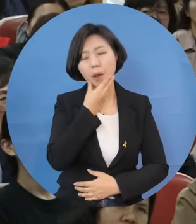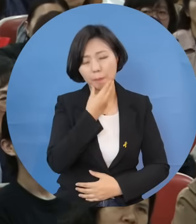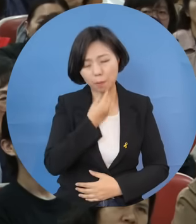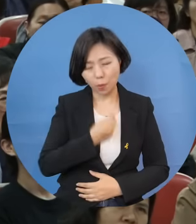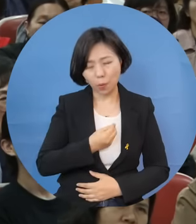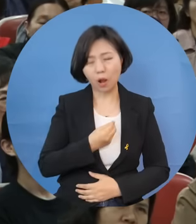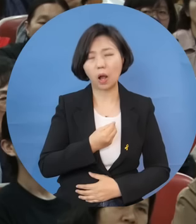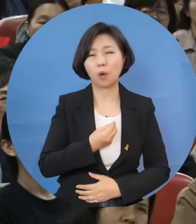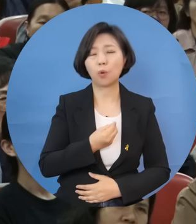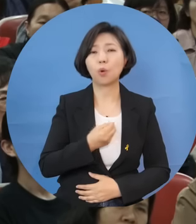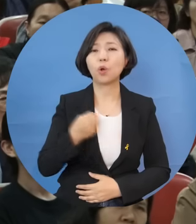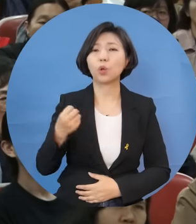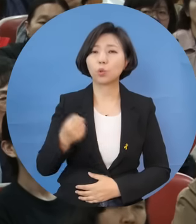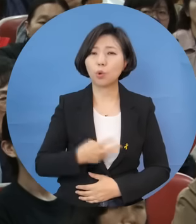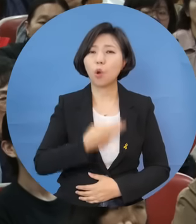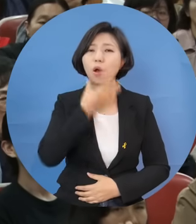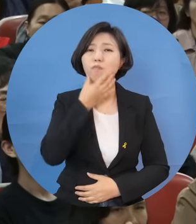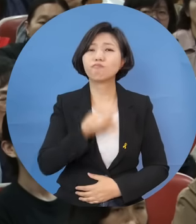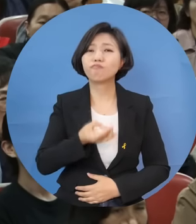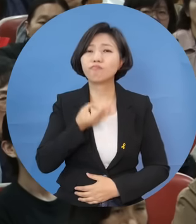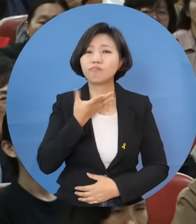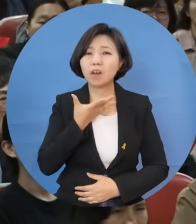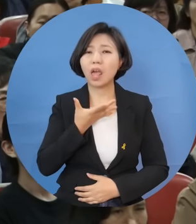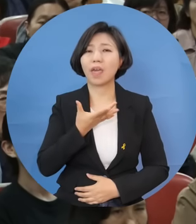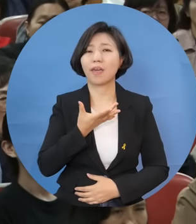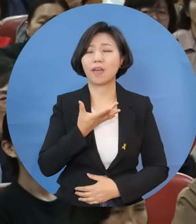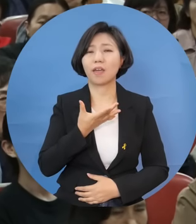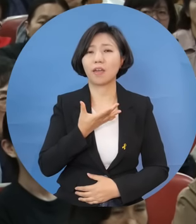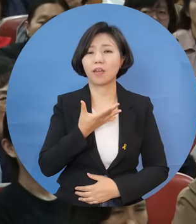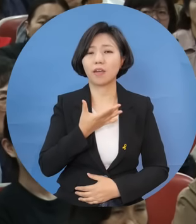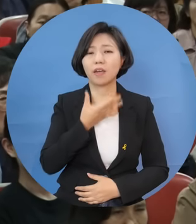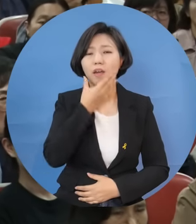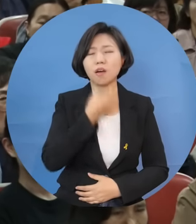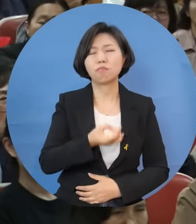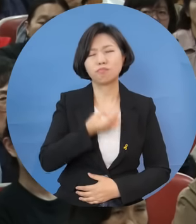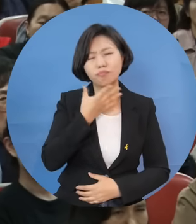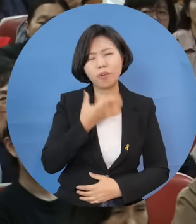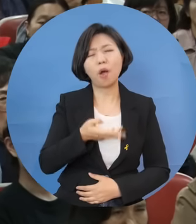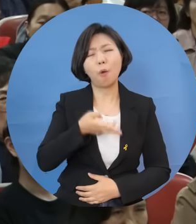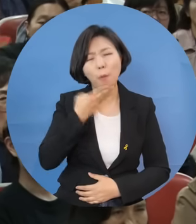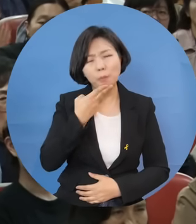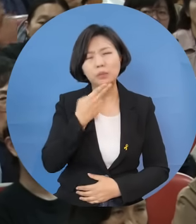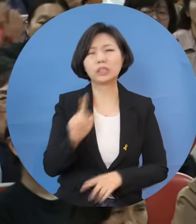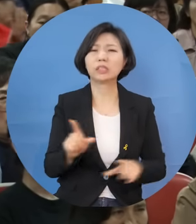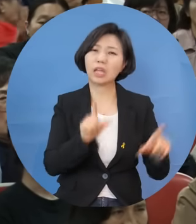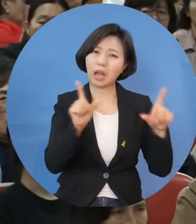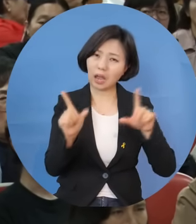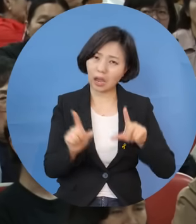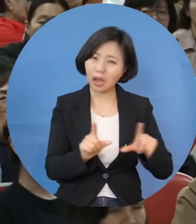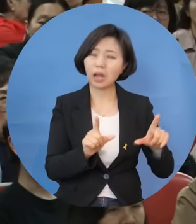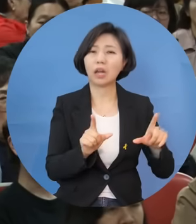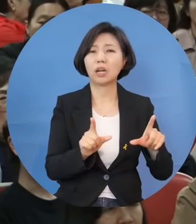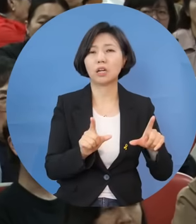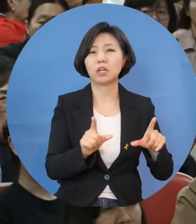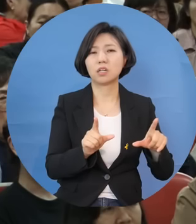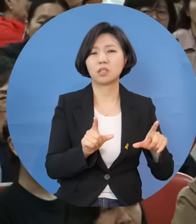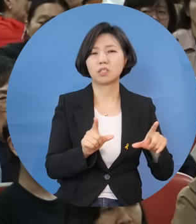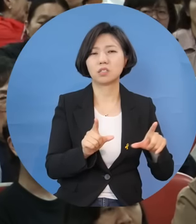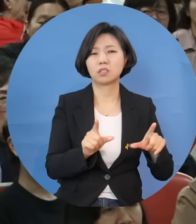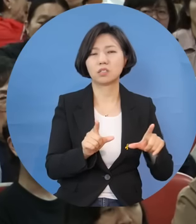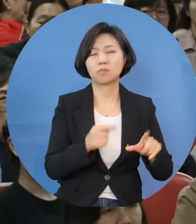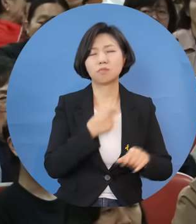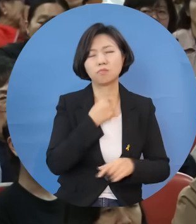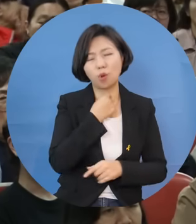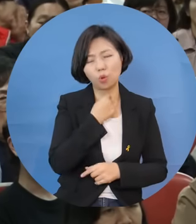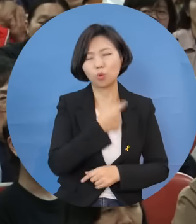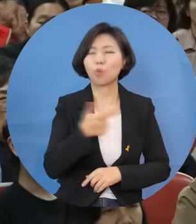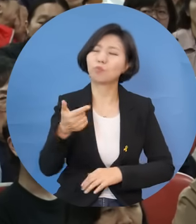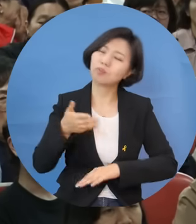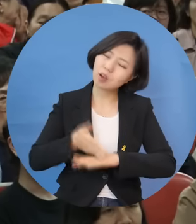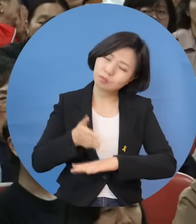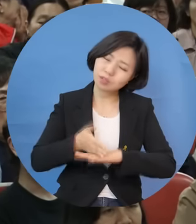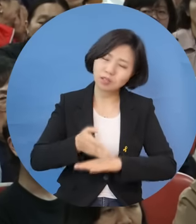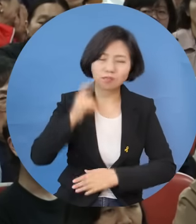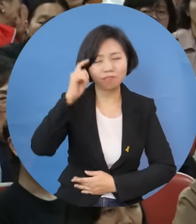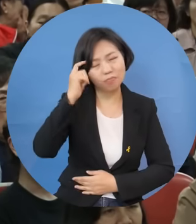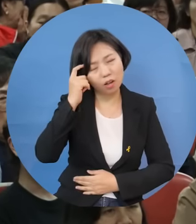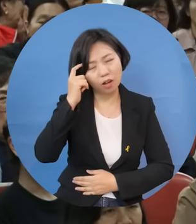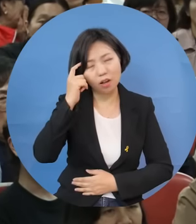(질문자) 불행도 없이 살 수 있게끔 그랬으면 참 감사하겠다는 생각이 들어서